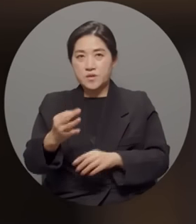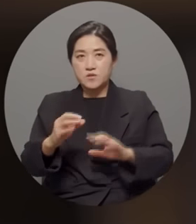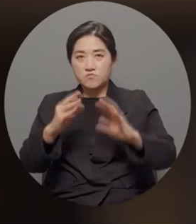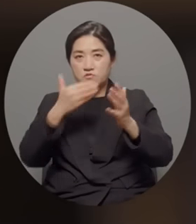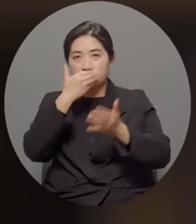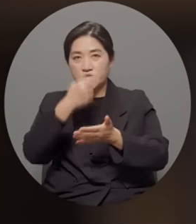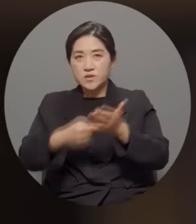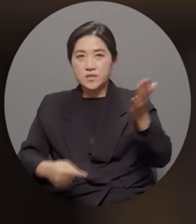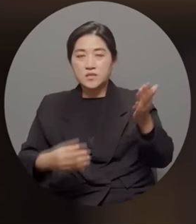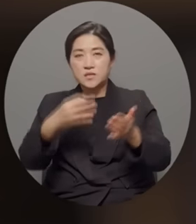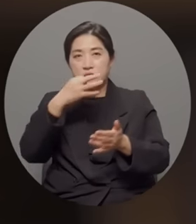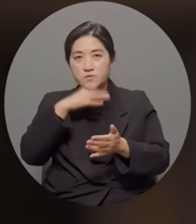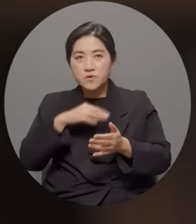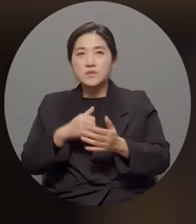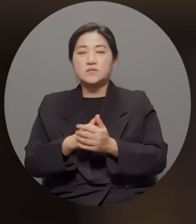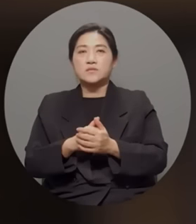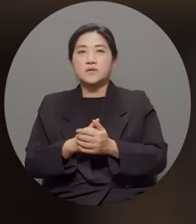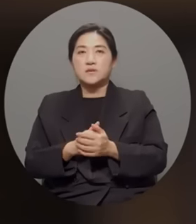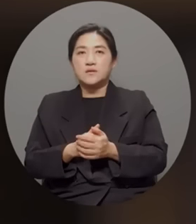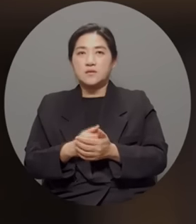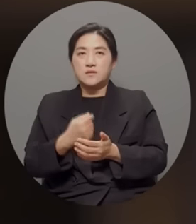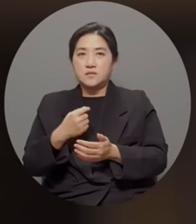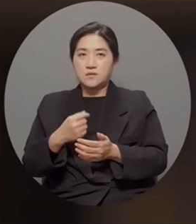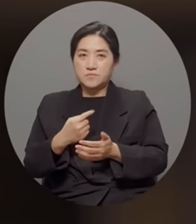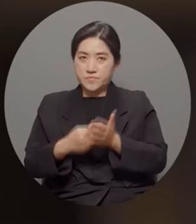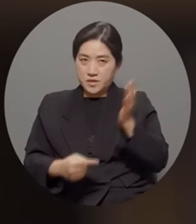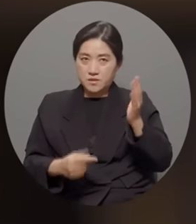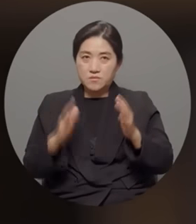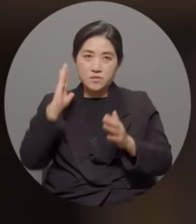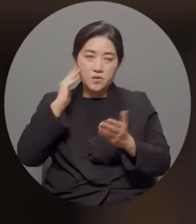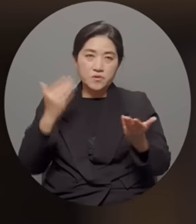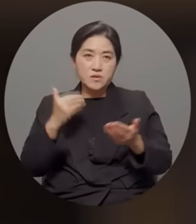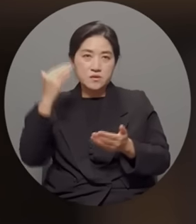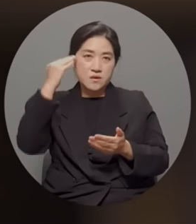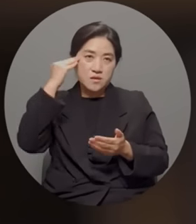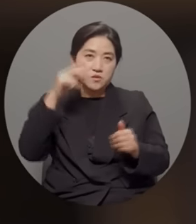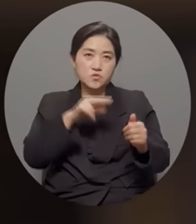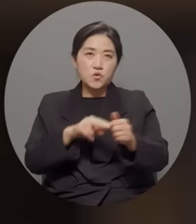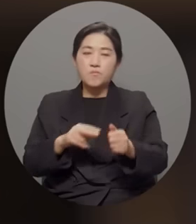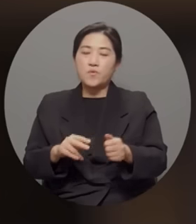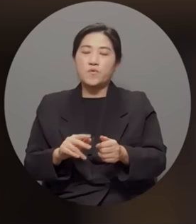법원은 만찬 비용이 국가의 중대한 이익을 해치거나 대통령의 업무 수행에 지장을